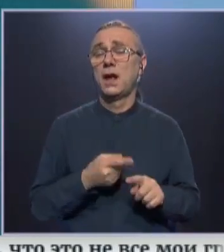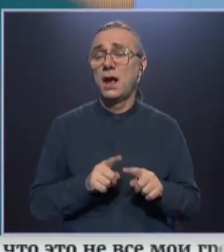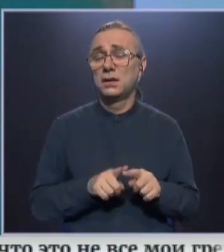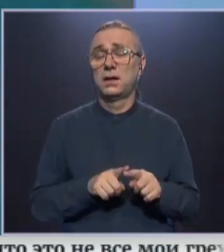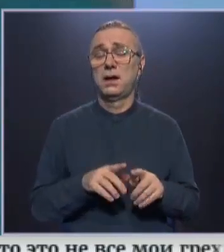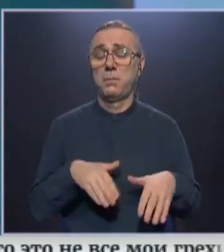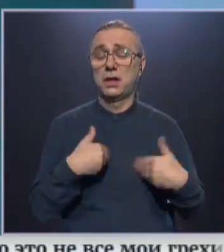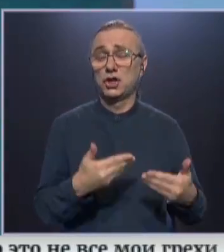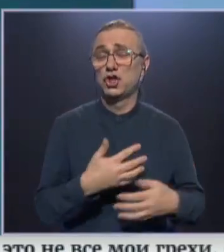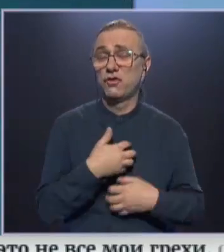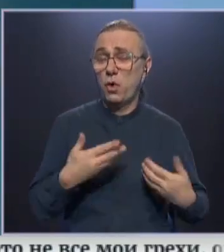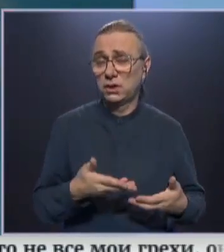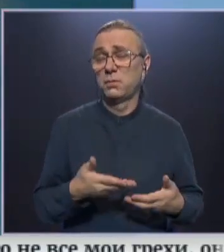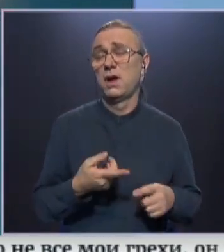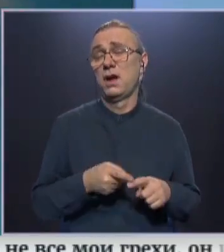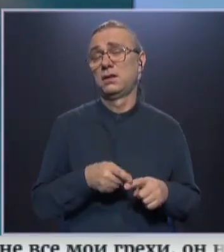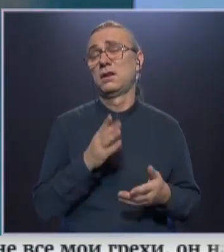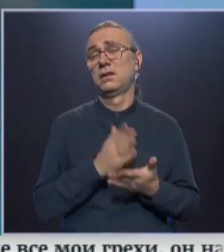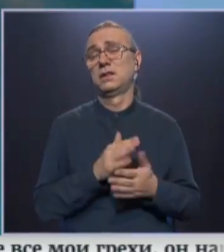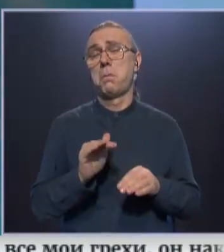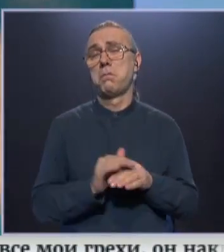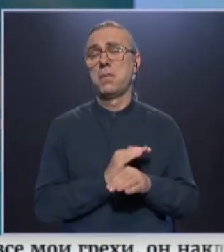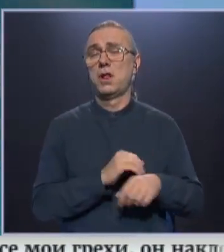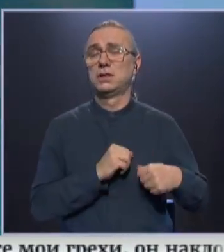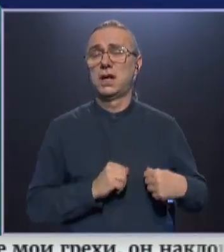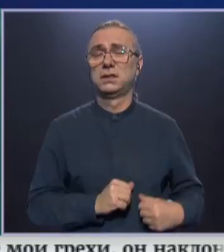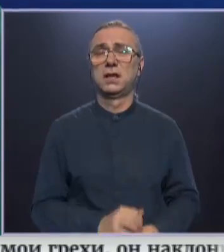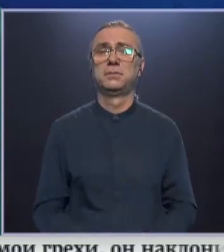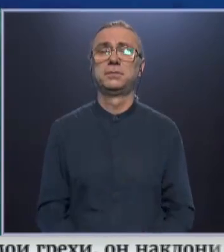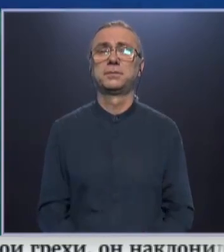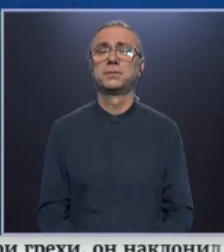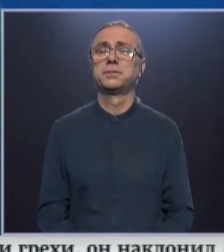призван в отношении животных Здравствуйте скажите пожалуйста